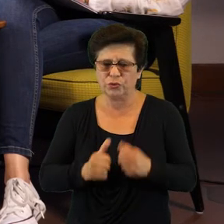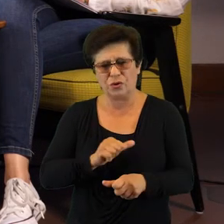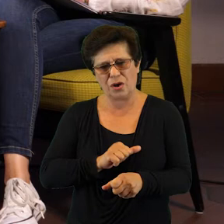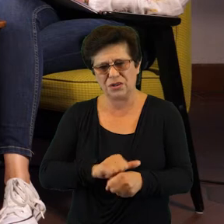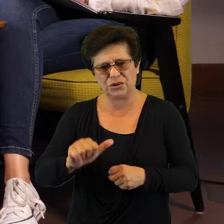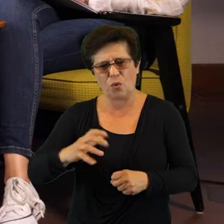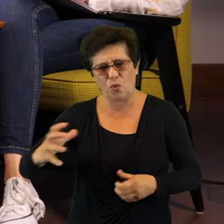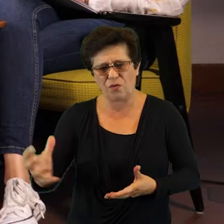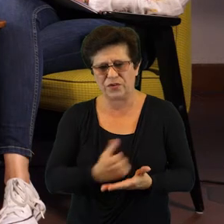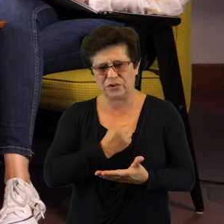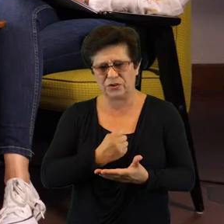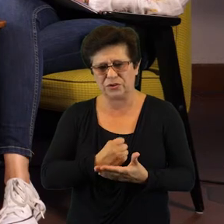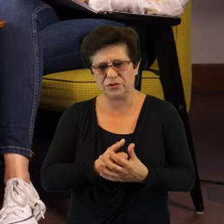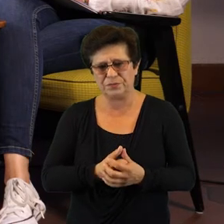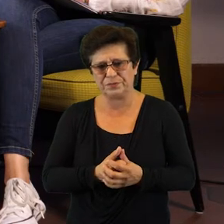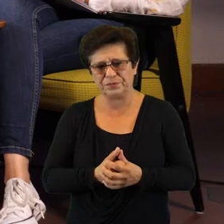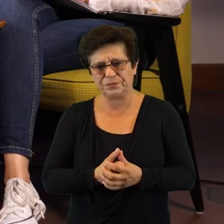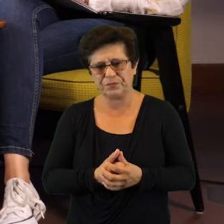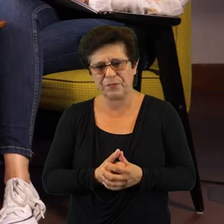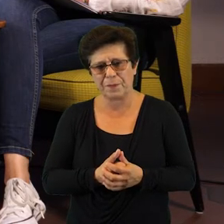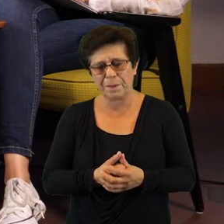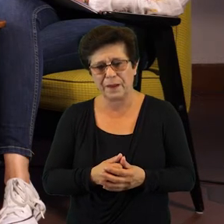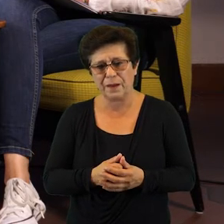A jednocześnie tworzą, przez długi czas,